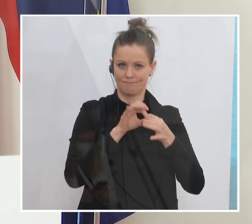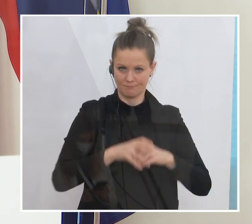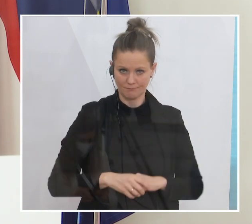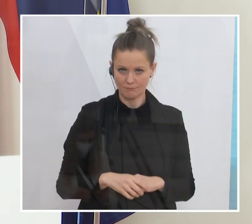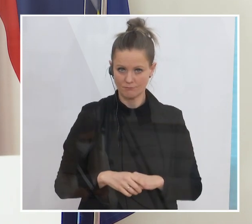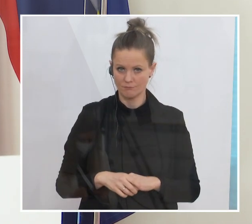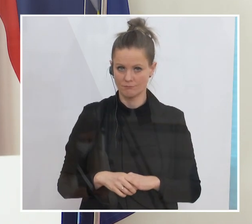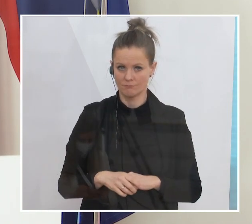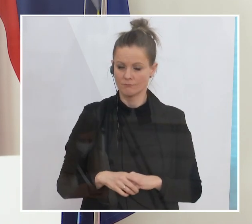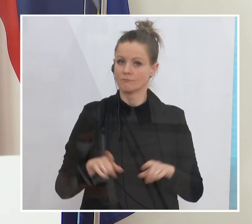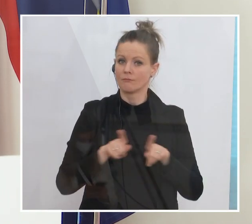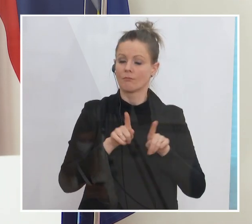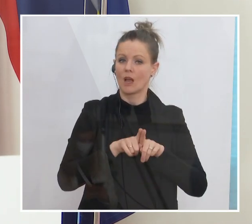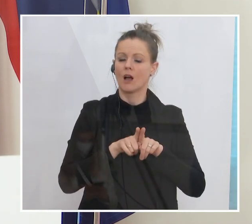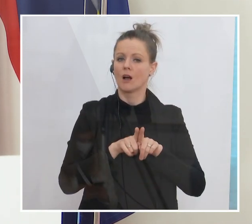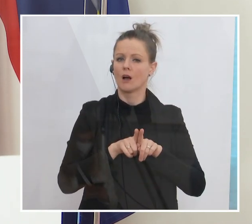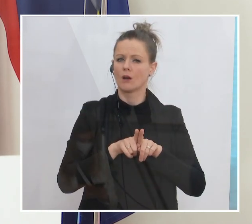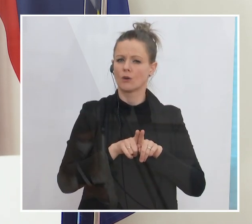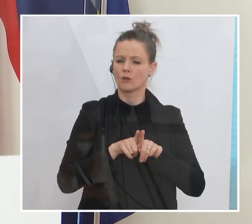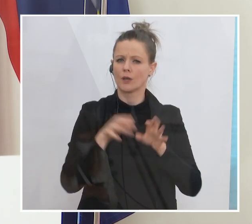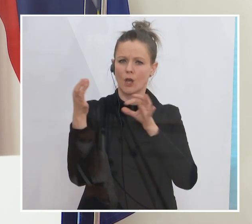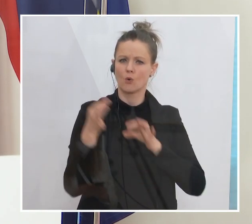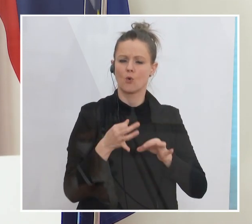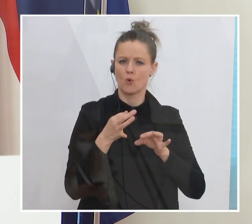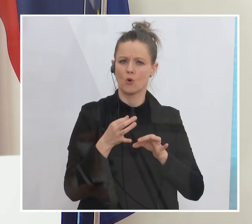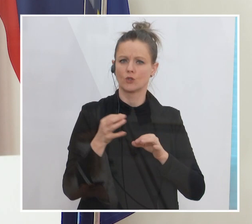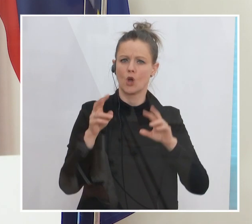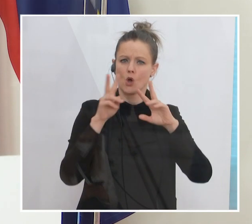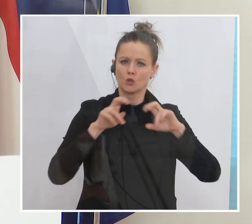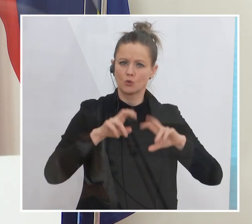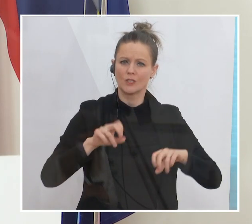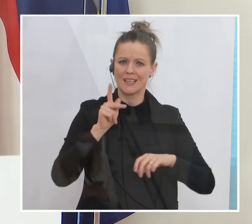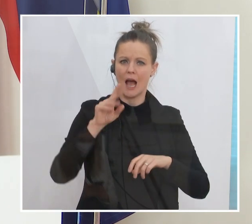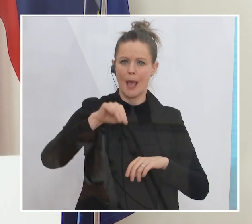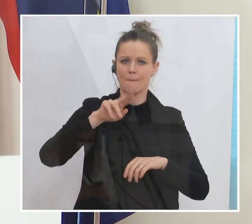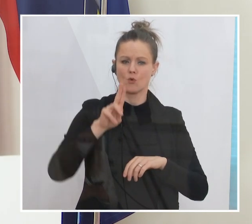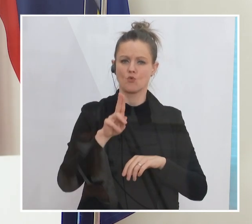Studie besorgt von der KMU-Forschung Austria, wo wir gefragt haben, wie kommen die Hilfen an?